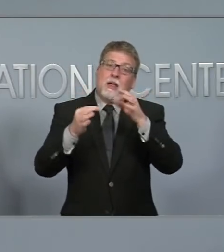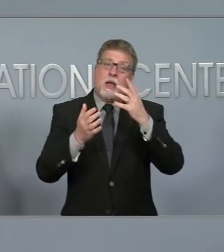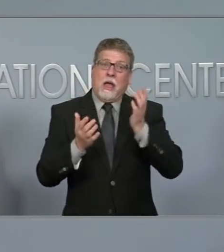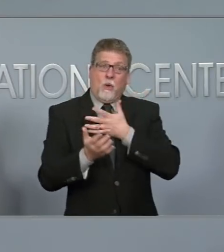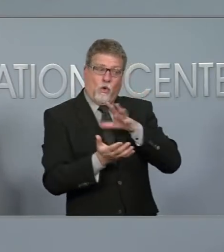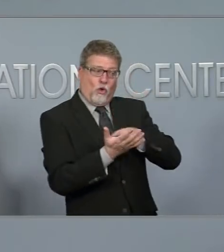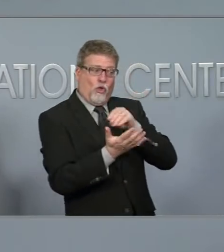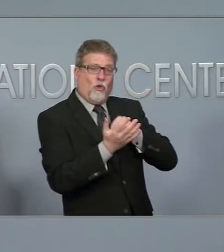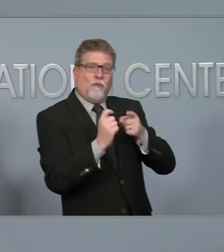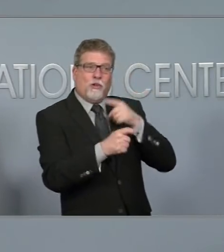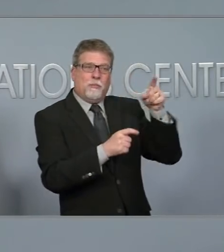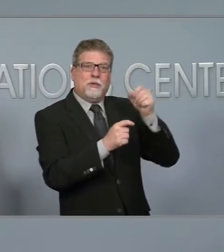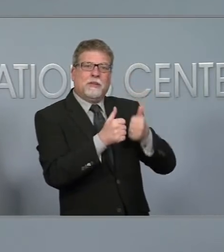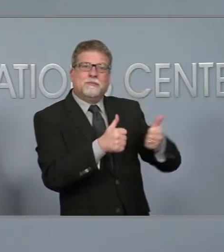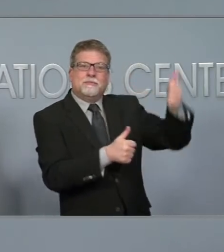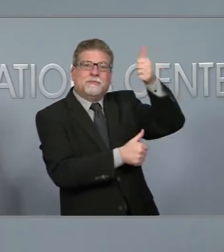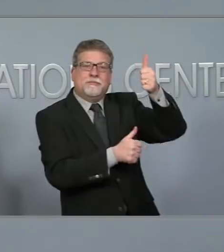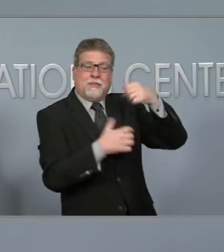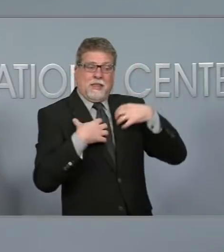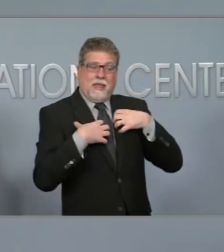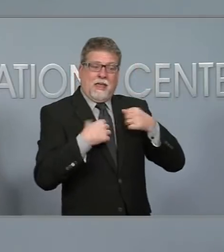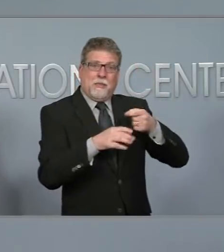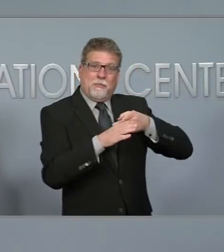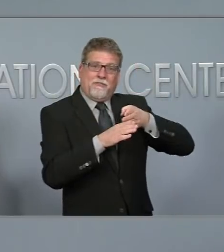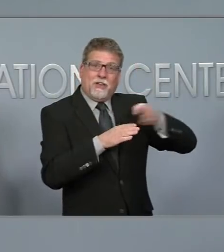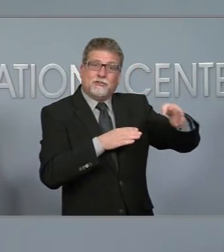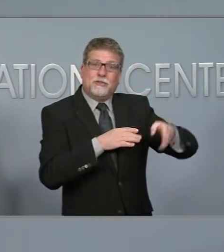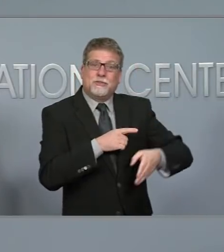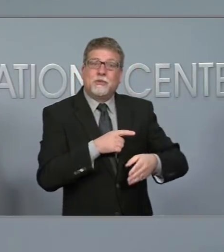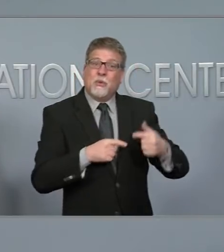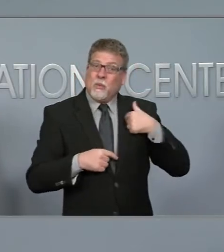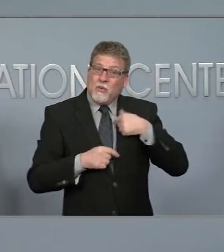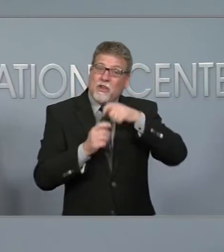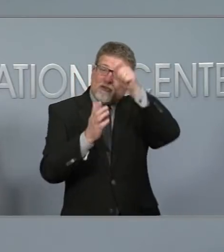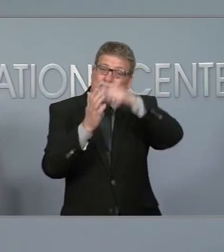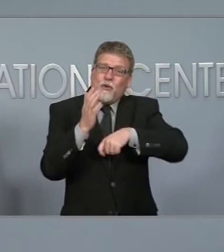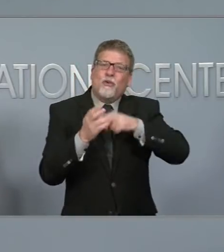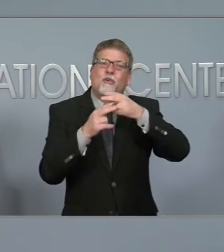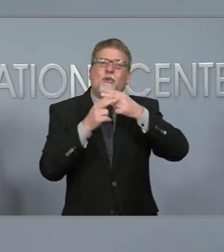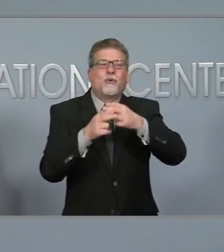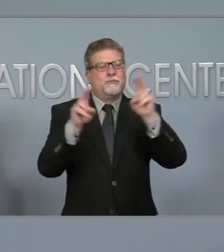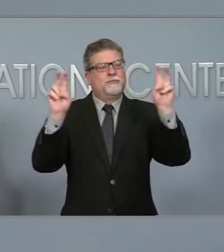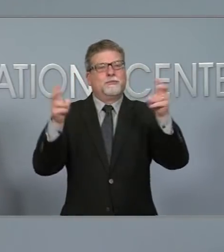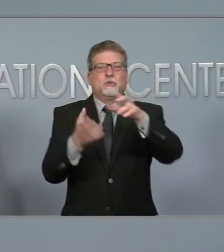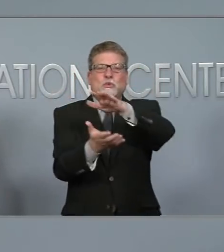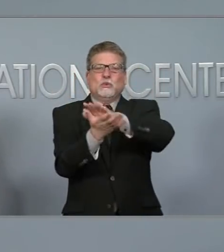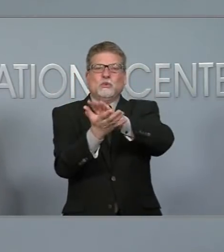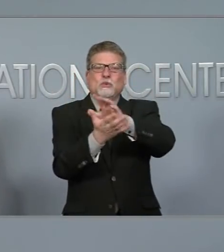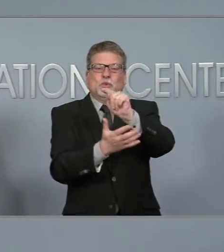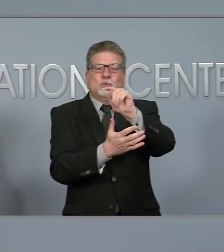de a toda la pandemia. Todos los